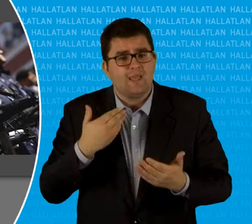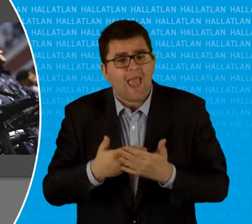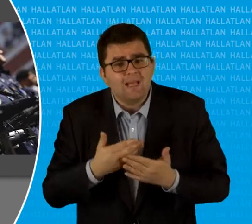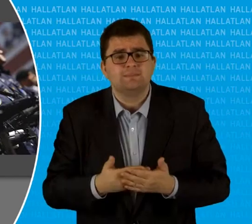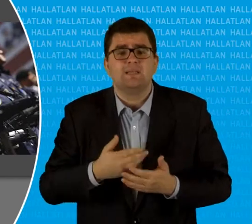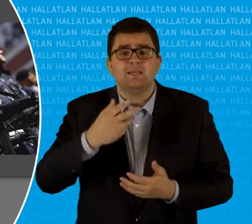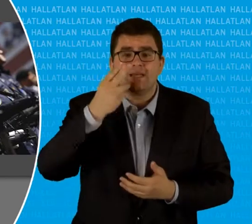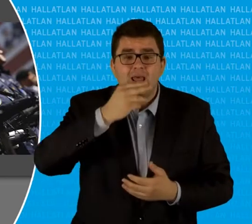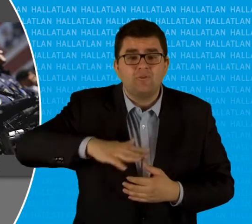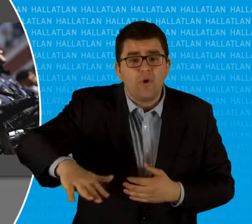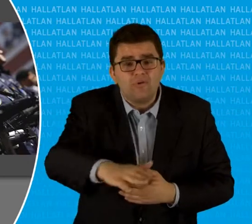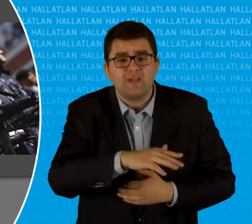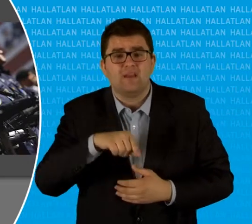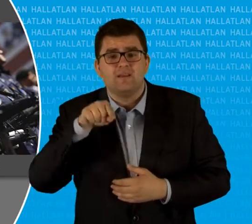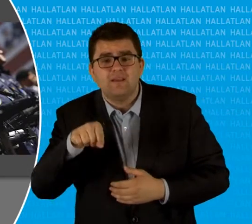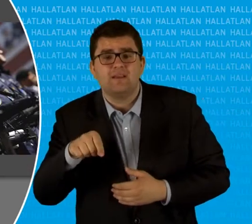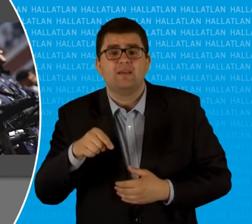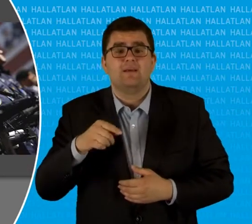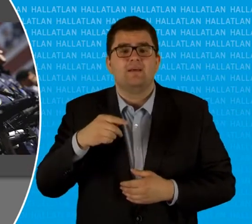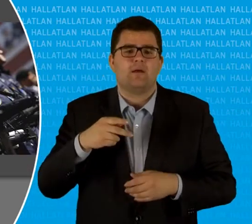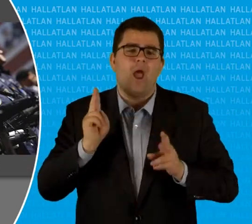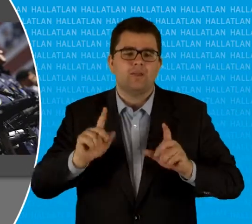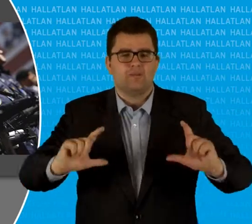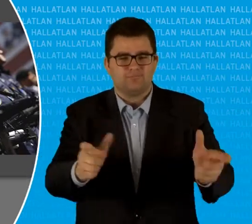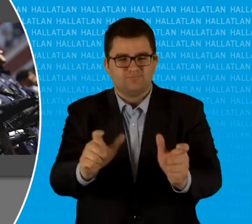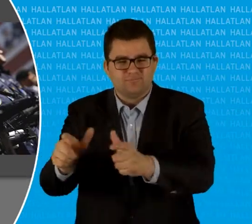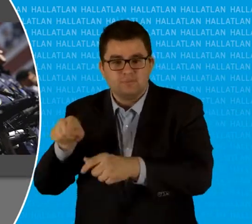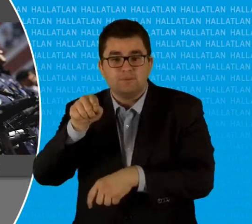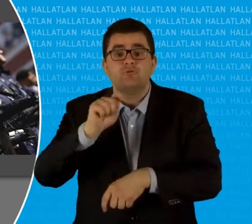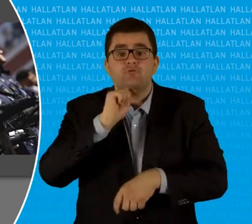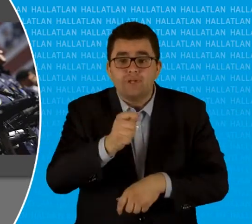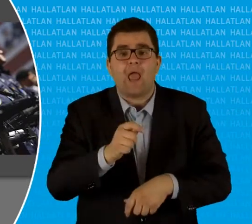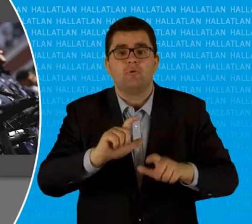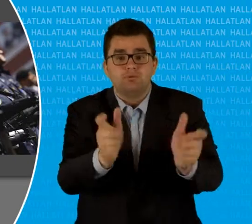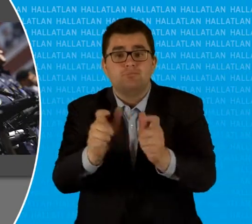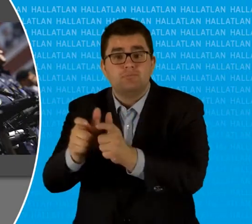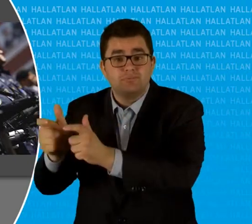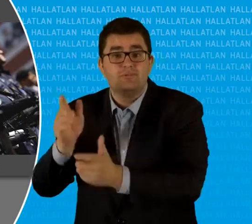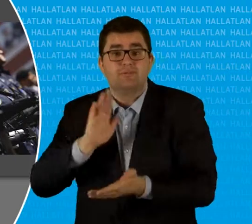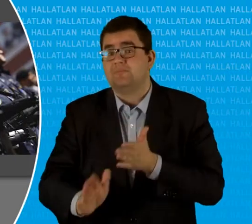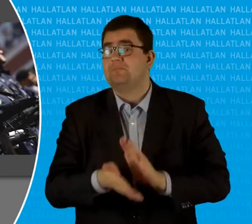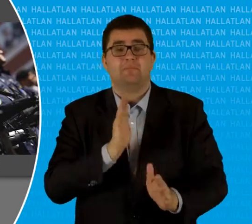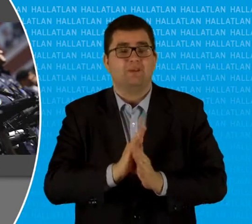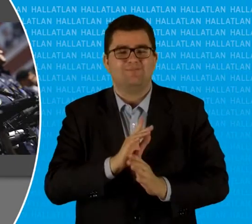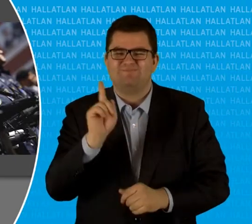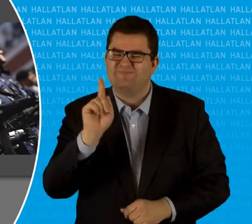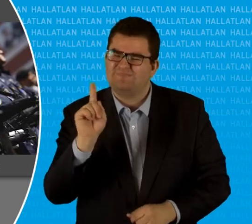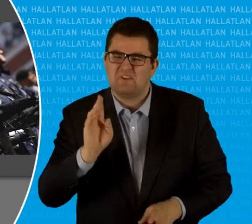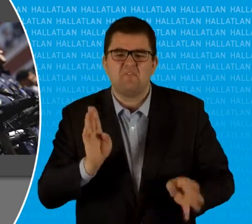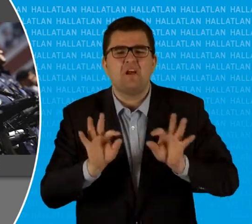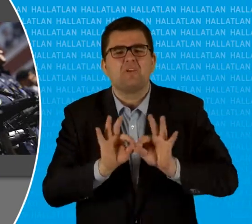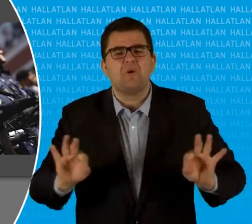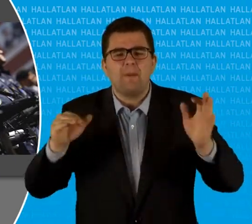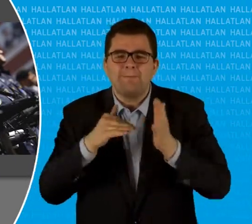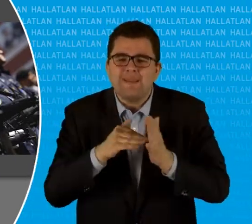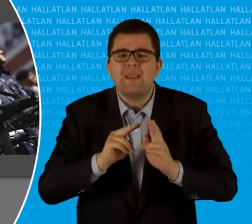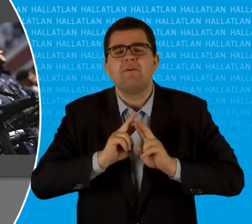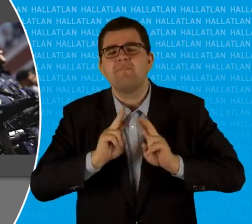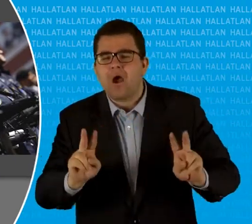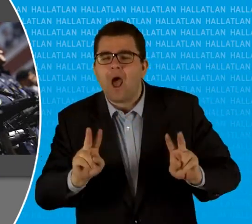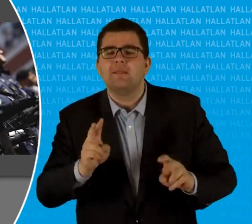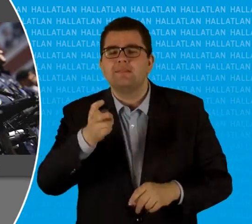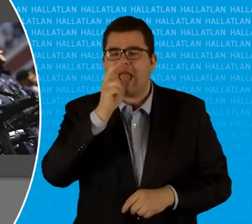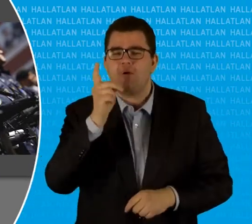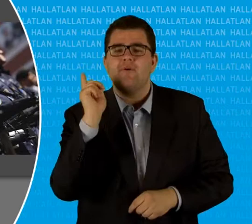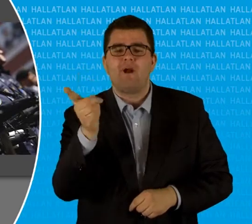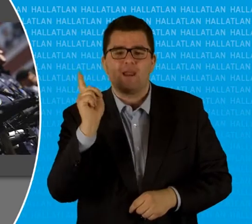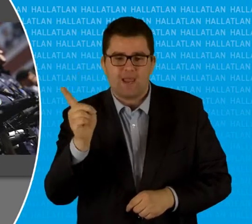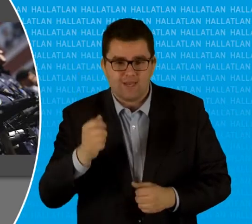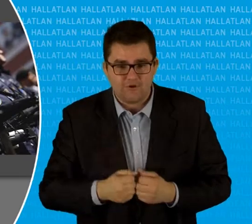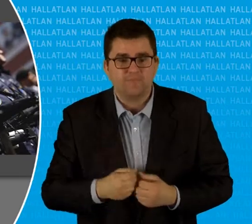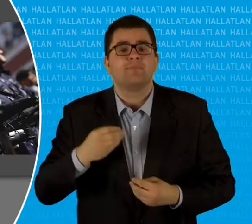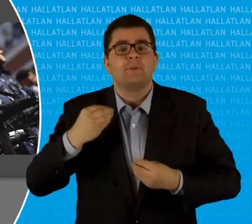De hiába számolt le a rendőrség a túszejtőkkel, Franciaországban még nem ért véget a terrorfenyegetettség.